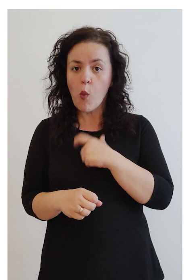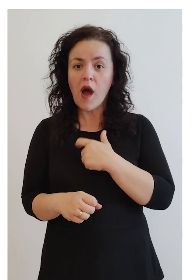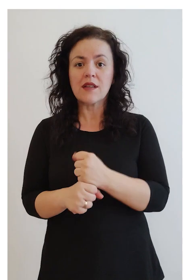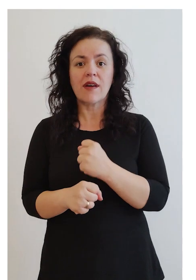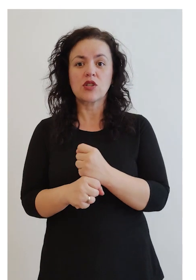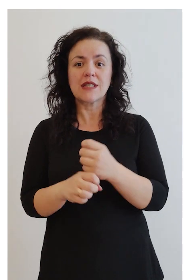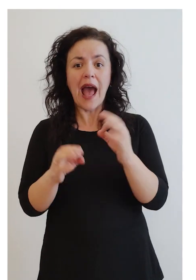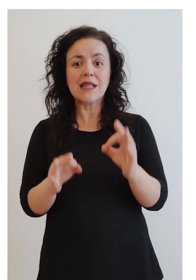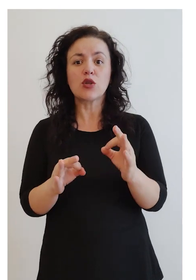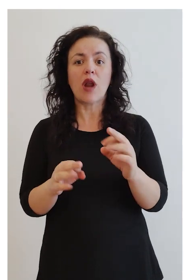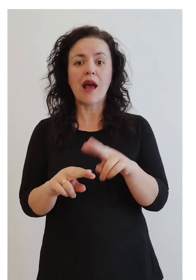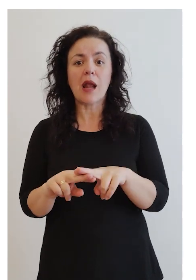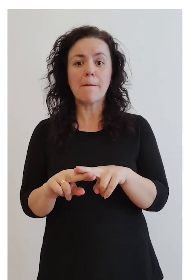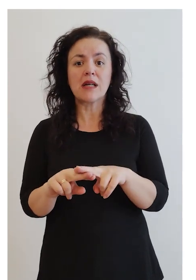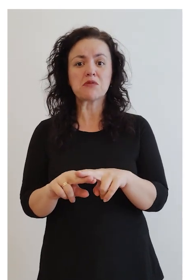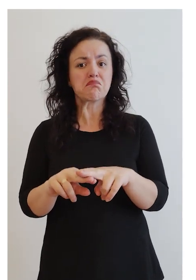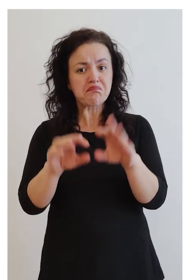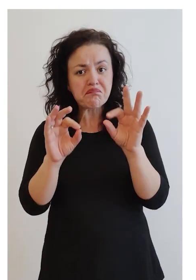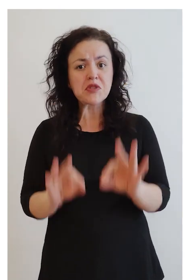Înțelegerea riscurilor.